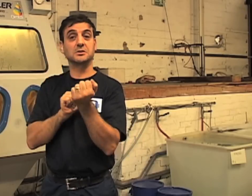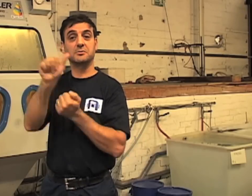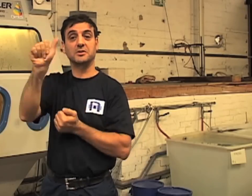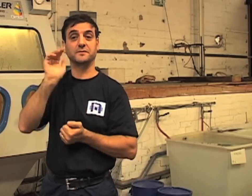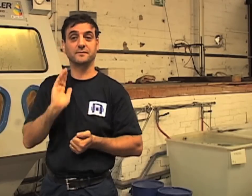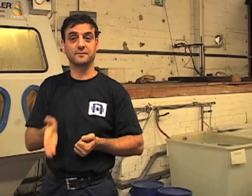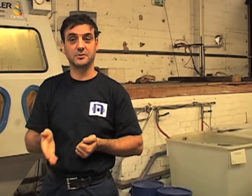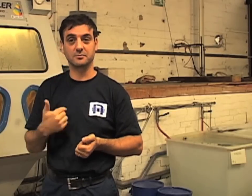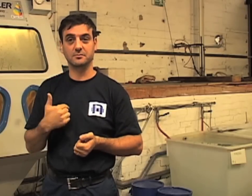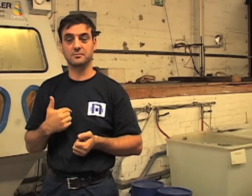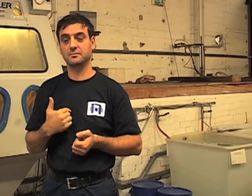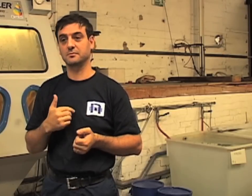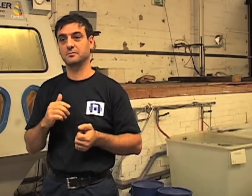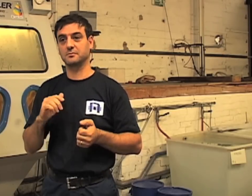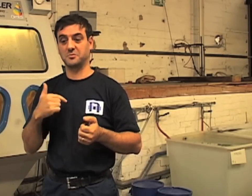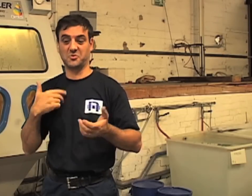J'ai eu mon diplôme et je me suis retrouvé au chômage.